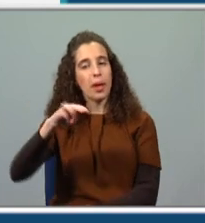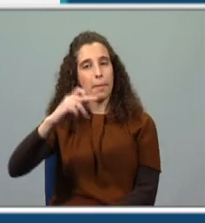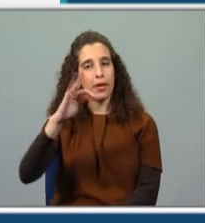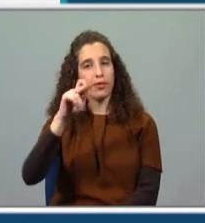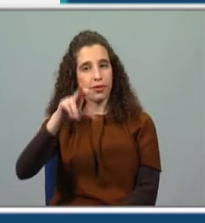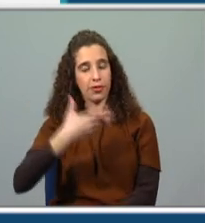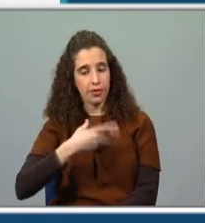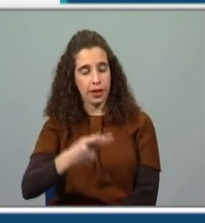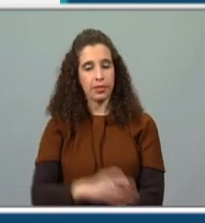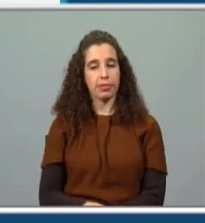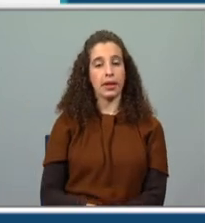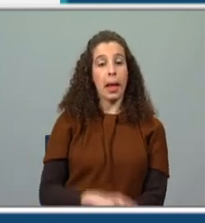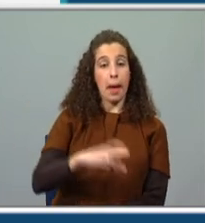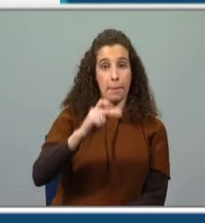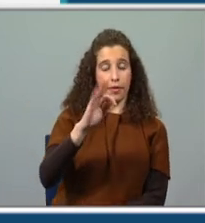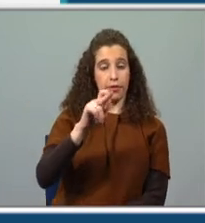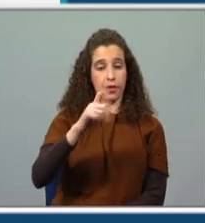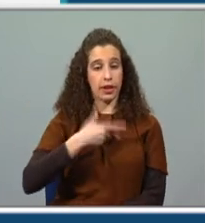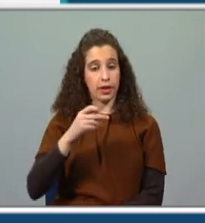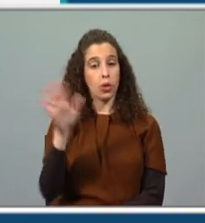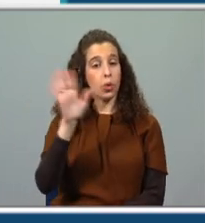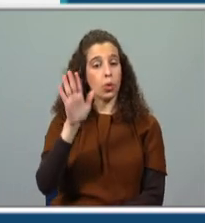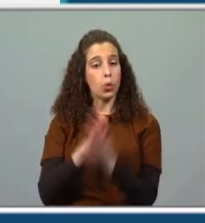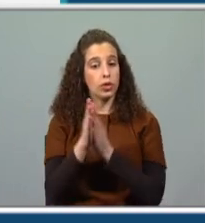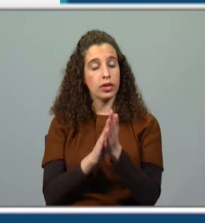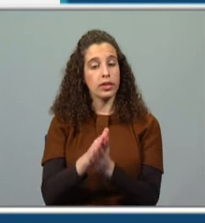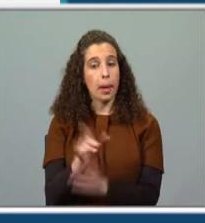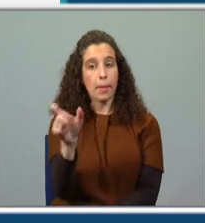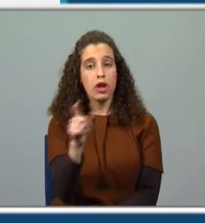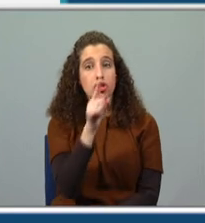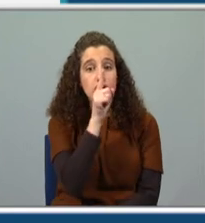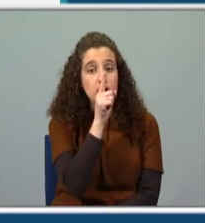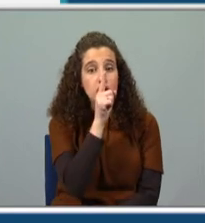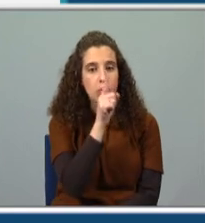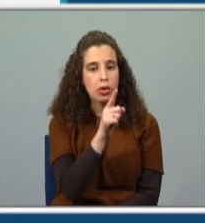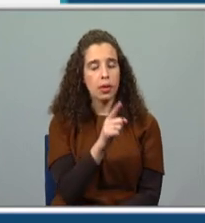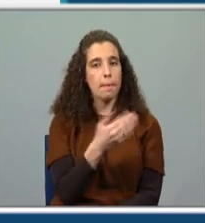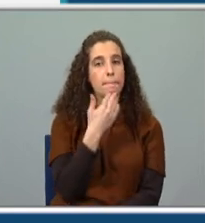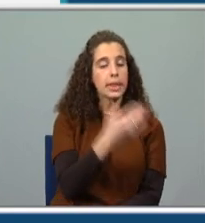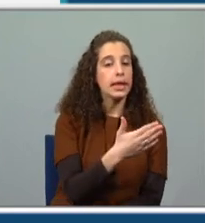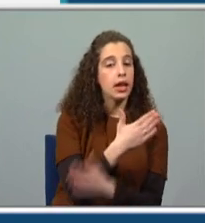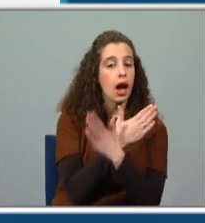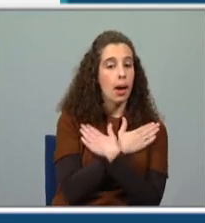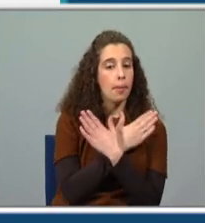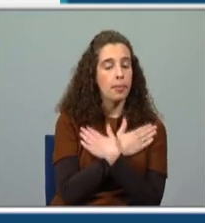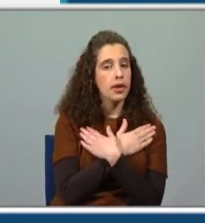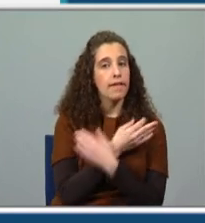minha falta e a Mafalda usa a palavra para pedir ao amigo que fale mais baixo 我想念，馬法爾達用這個詞讓朋友說話小聲點